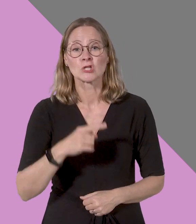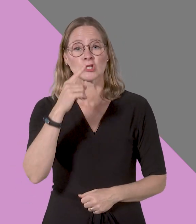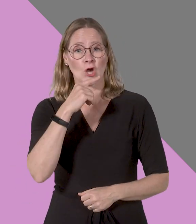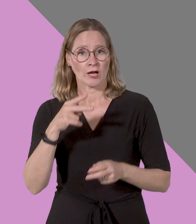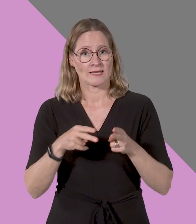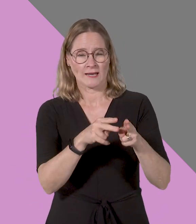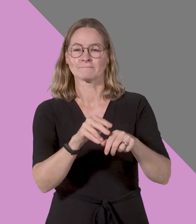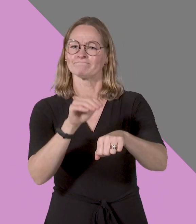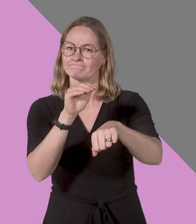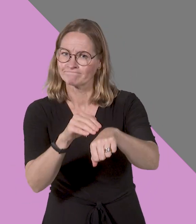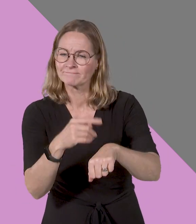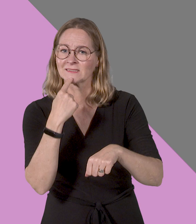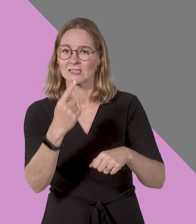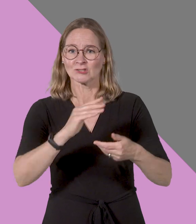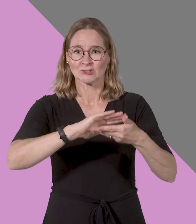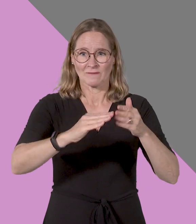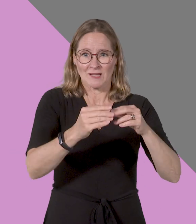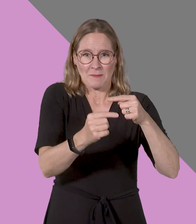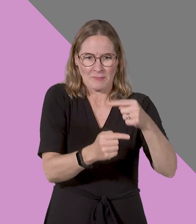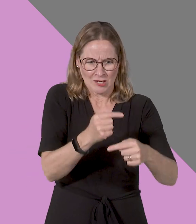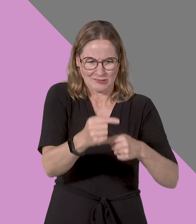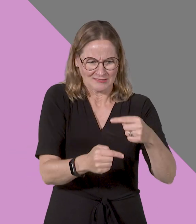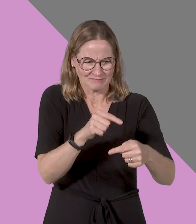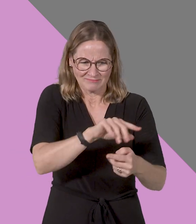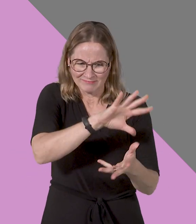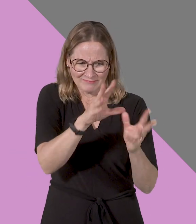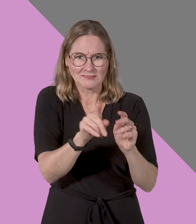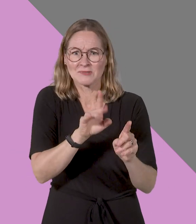Jokinen puolestaan muistuttaa, että kaikki kuurot eivät ole vielä -